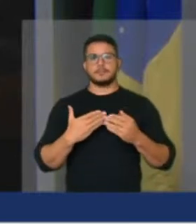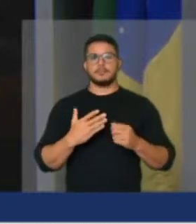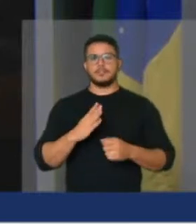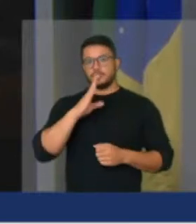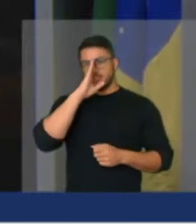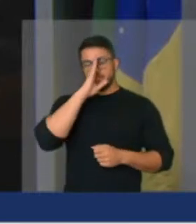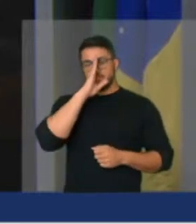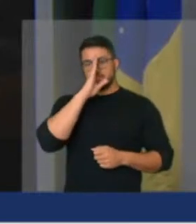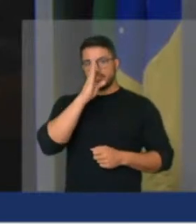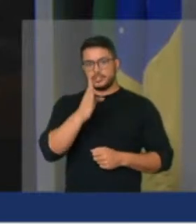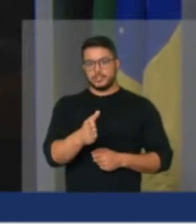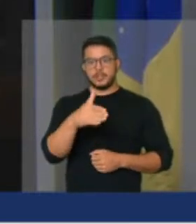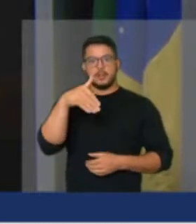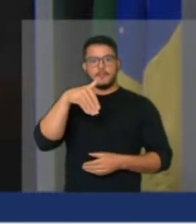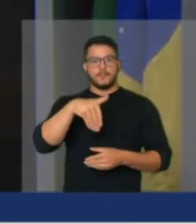PRESIDENTE, PARA LER APENAS O VOTO... VOTO DO RELATOR, AS